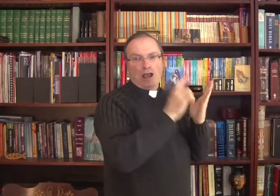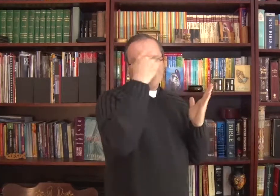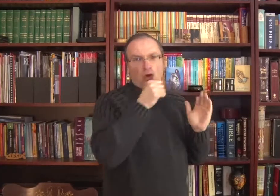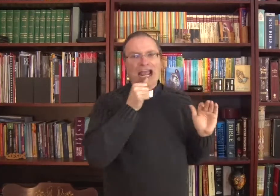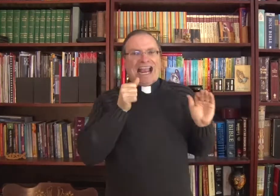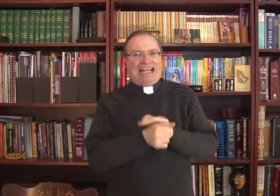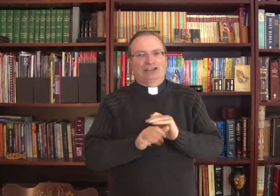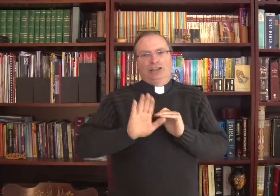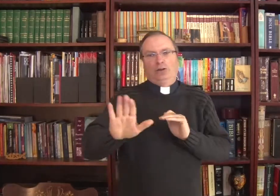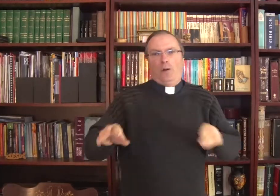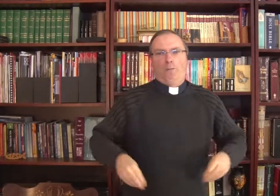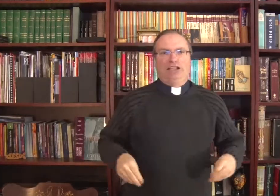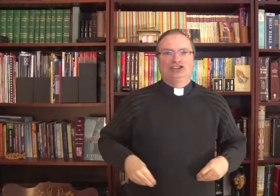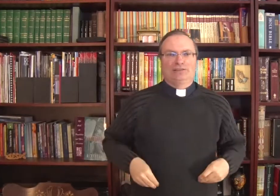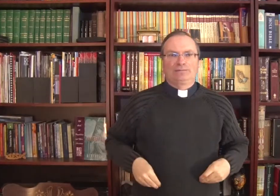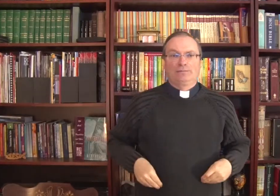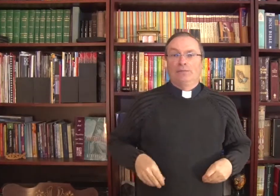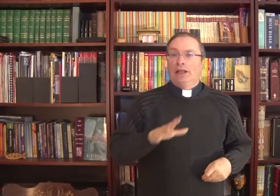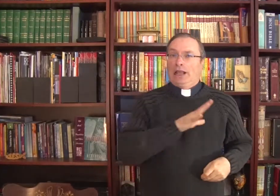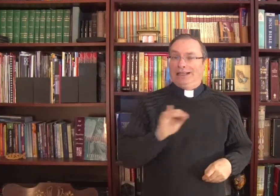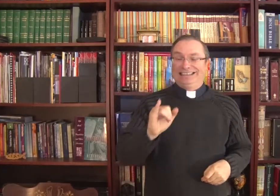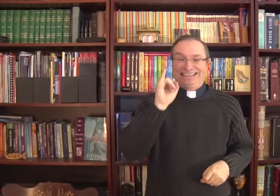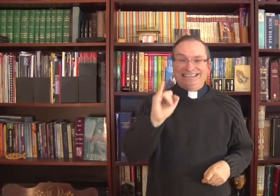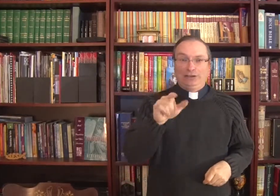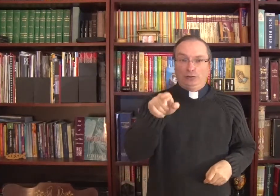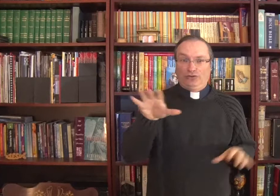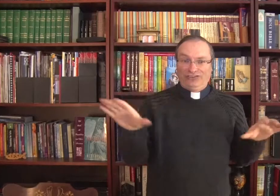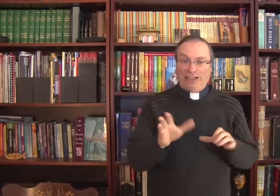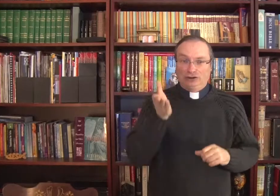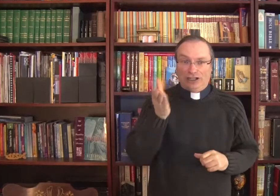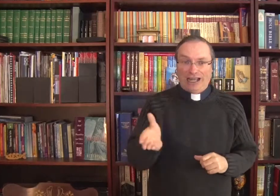pour cacher ton péché, et si tu fais cela,